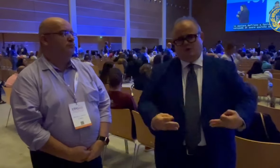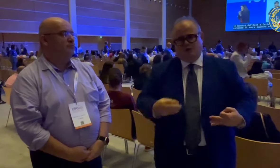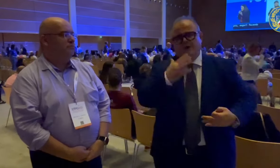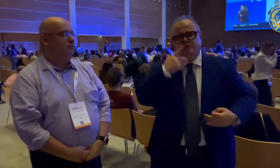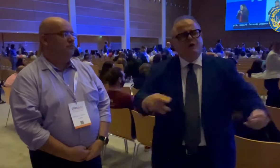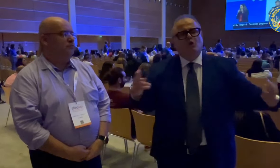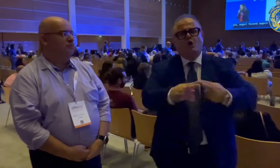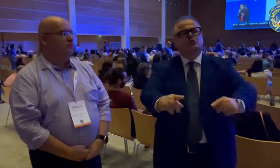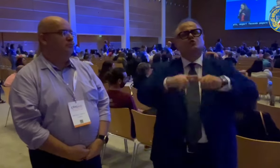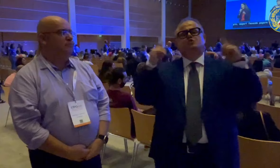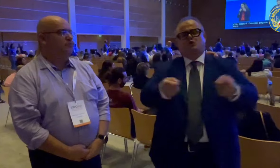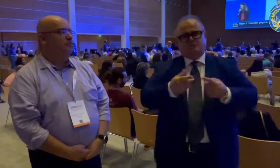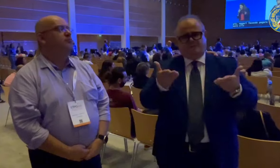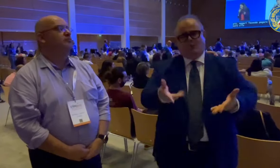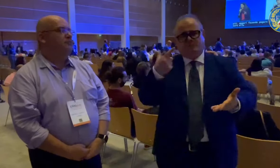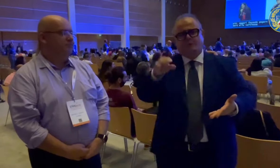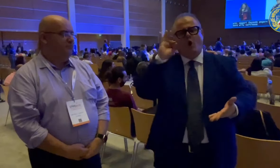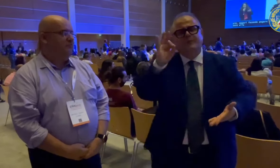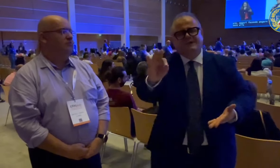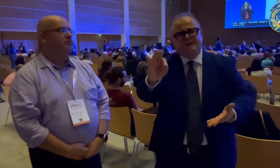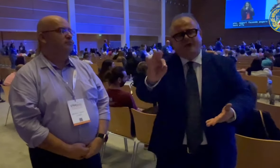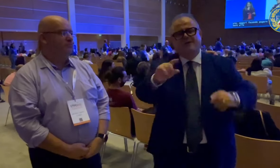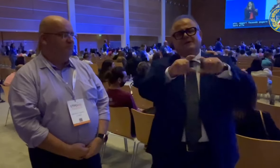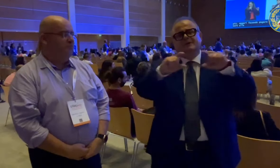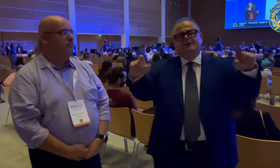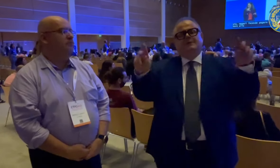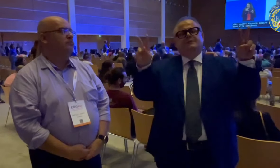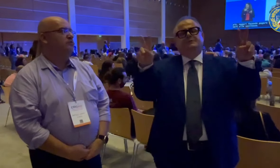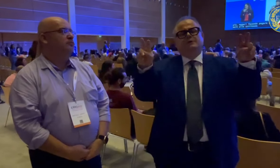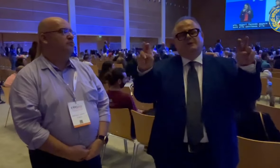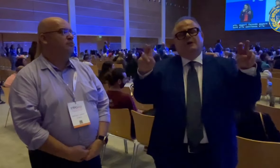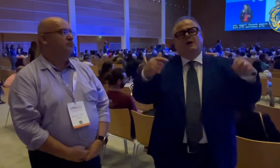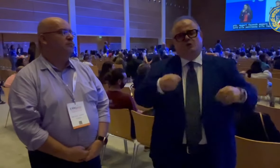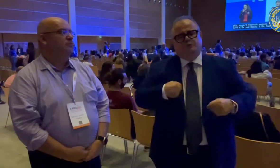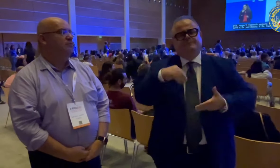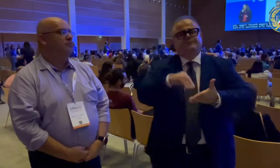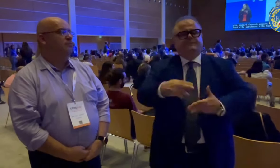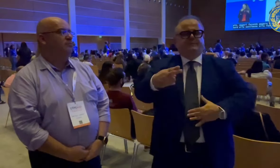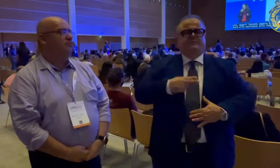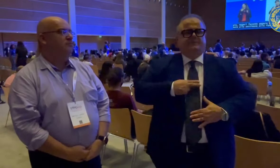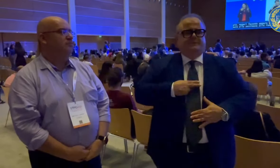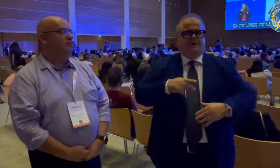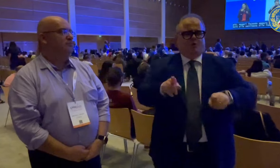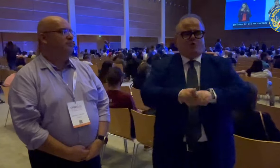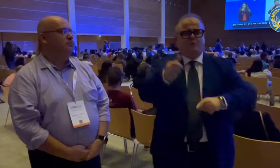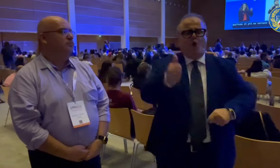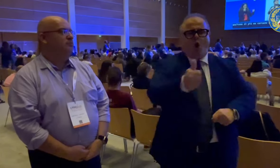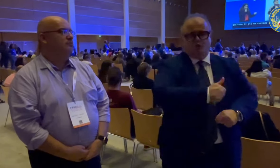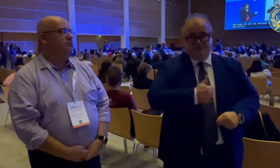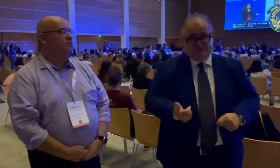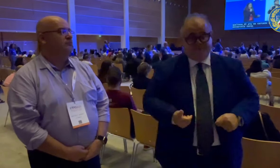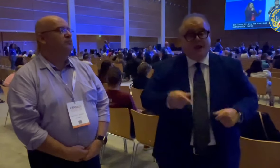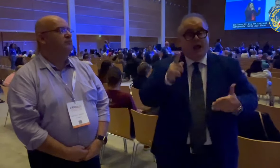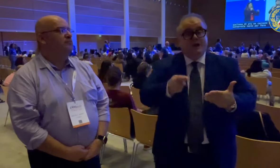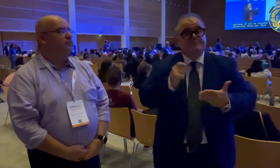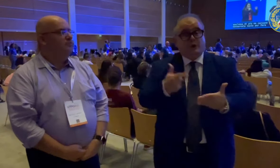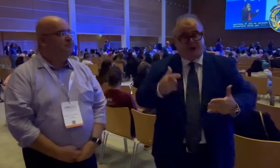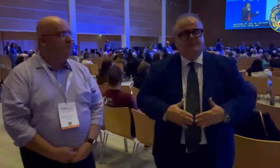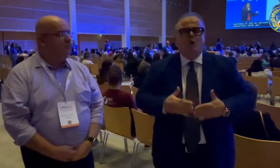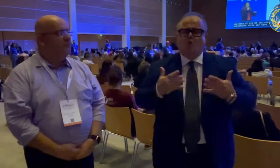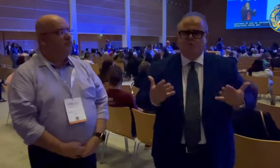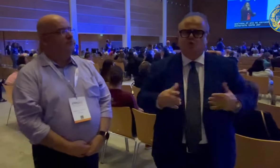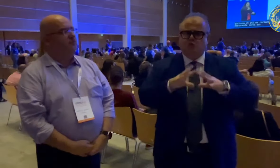di voler incontrare tutte le realtà per far sì che ciascuno di noi si senta: “Io, persona al centro”. Questo è molto importante. Tutto qui.